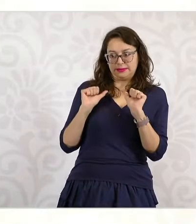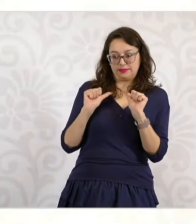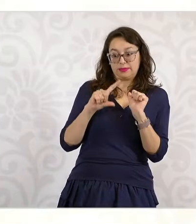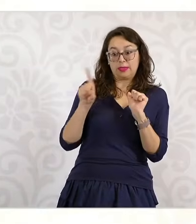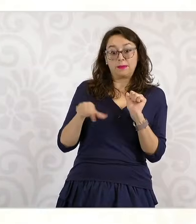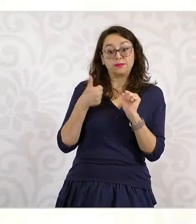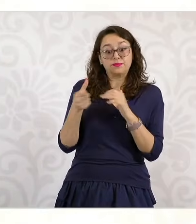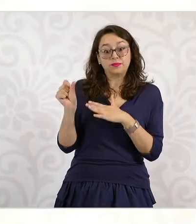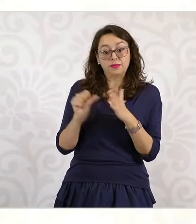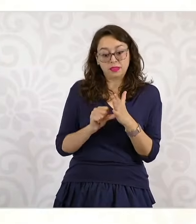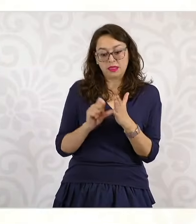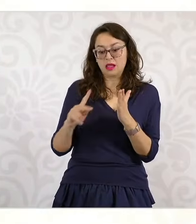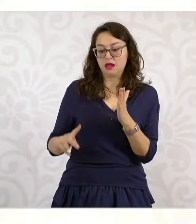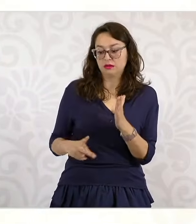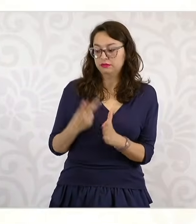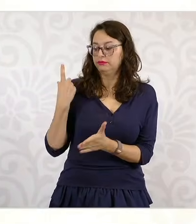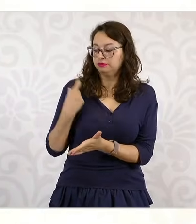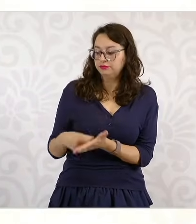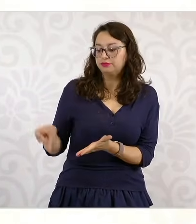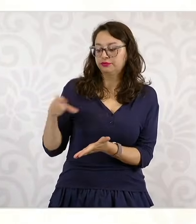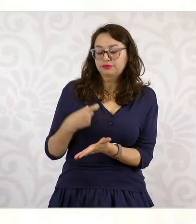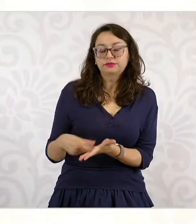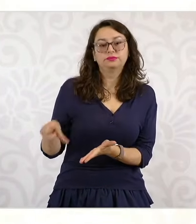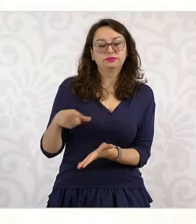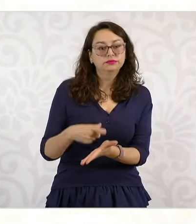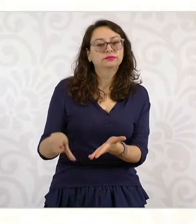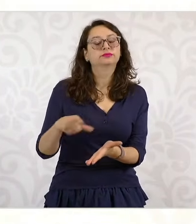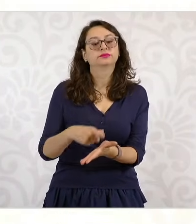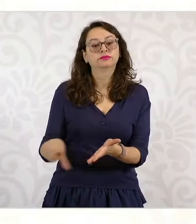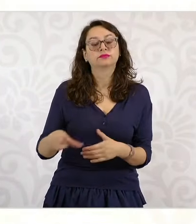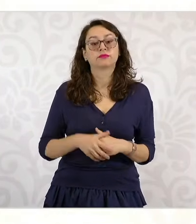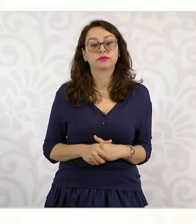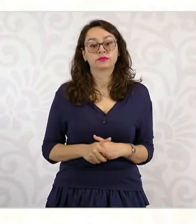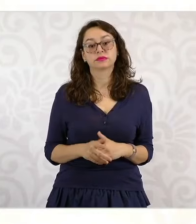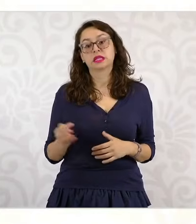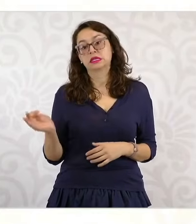para ustedes que siguen la economía americana quizá han visto que los presidentes de compañías,